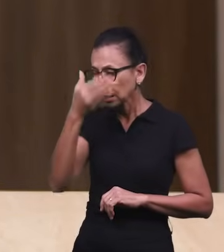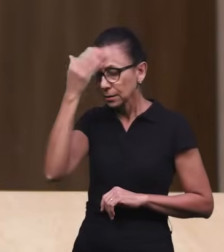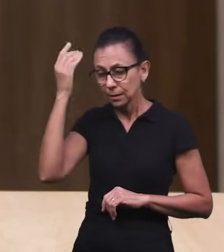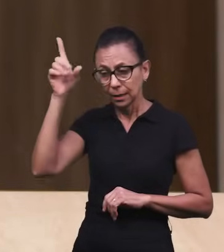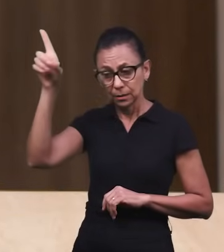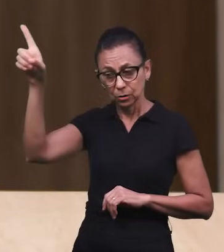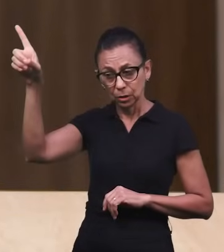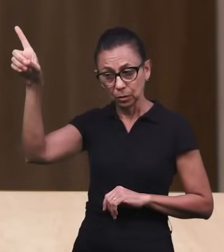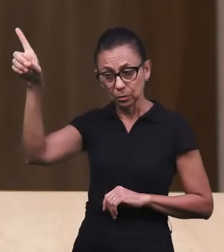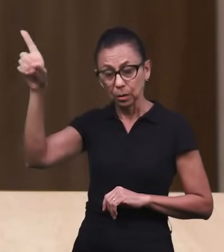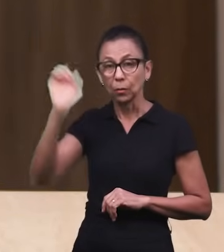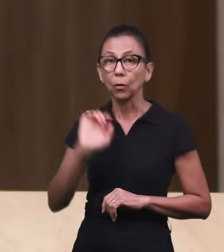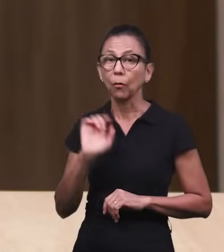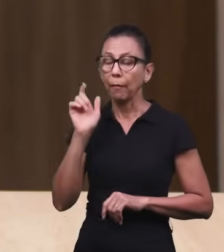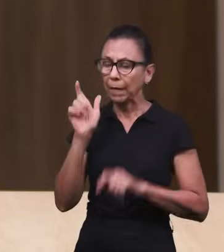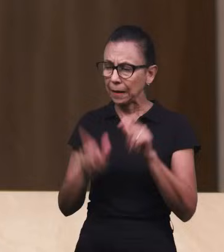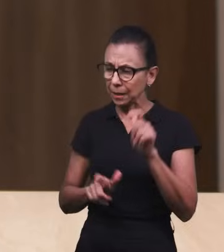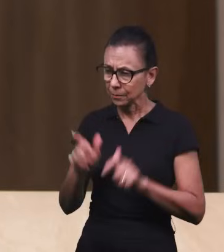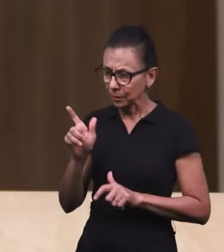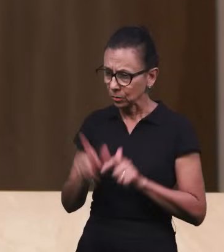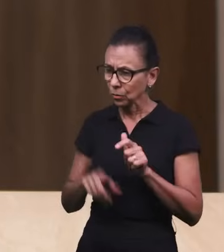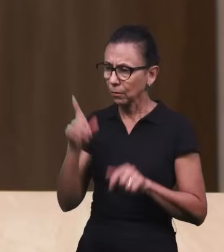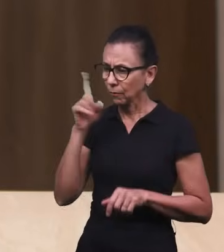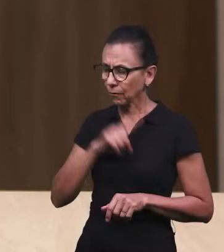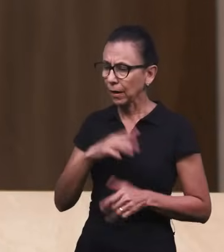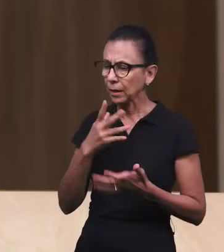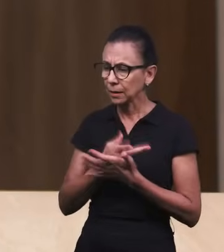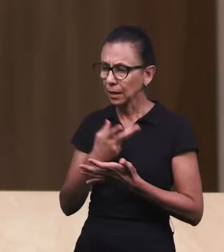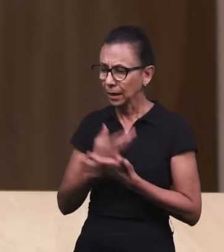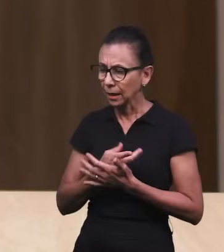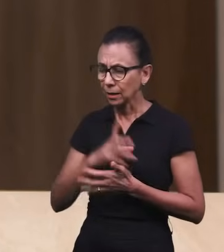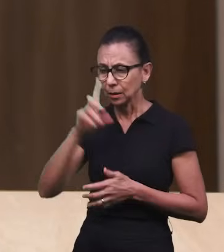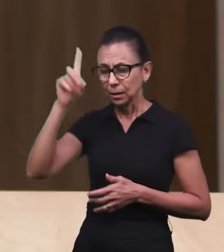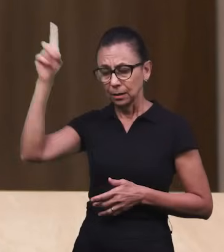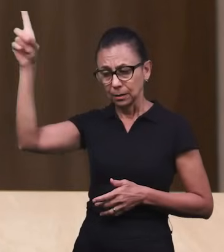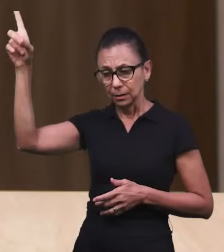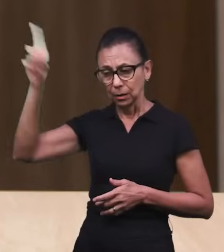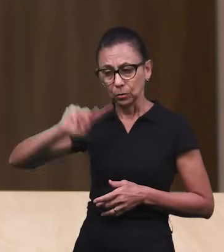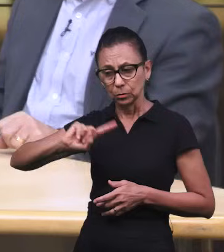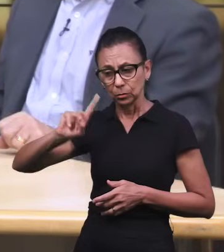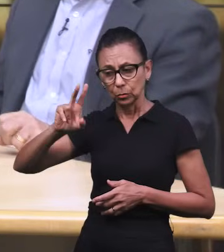com os homens mas com o senhor não Então ela foi entregue no ambiente desse aliás fazendo